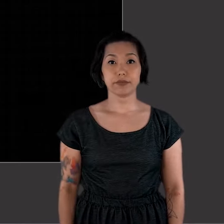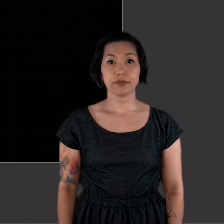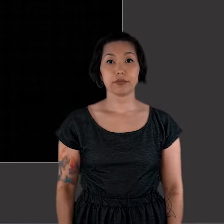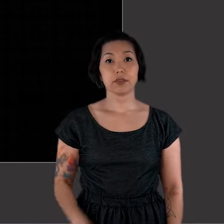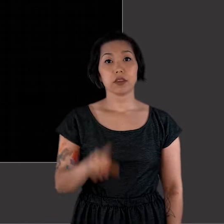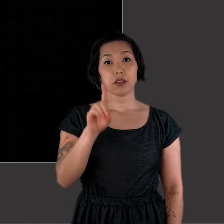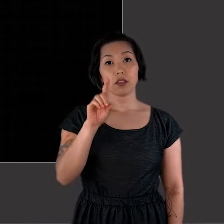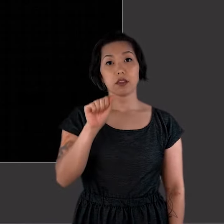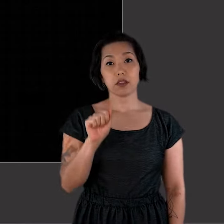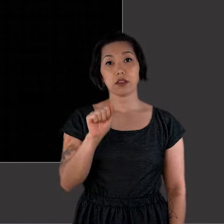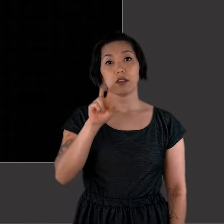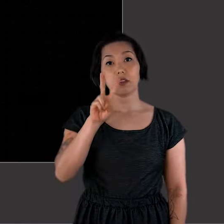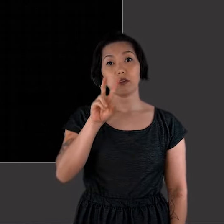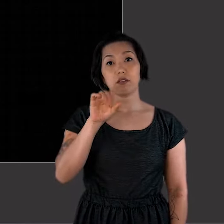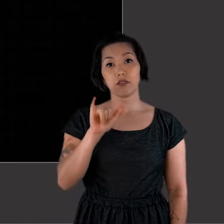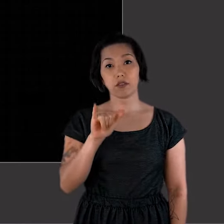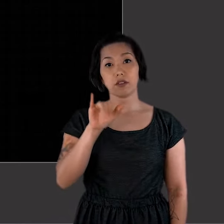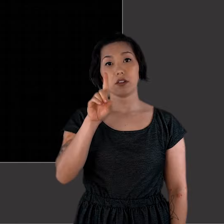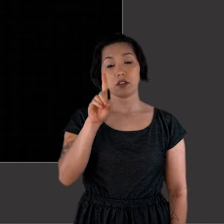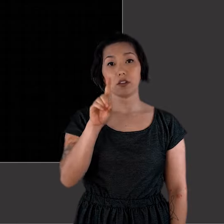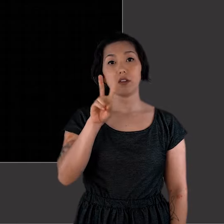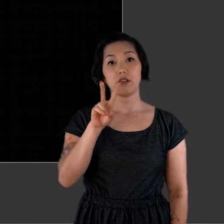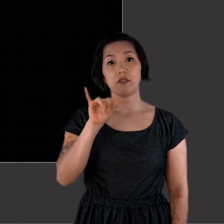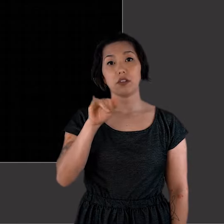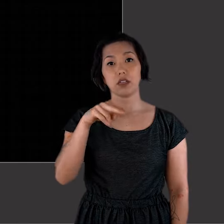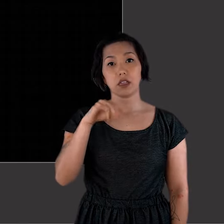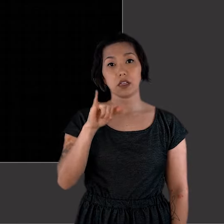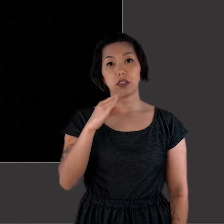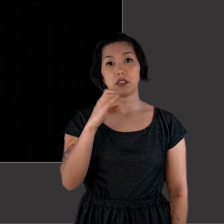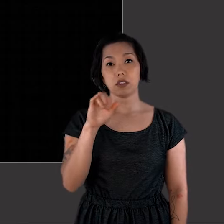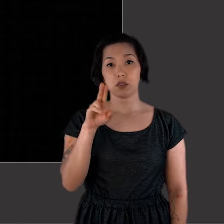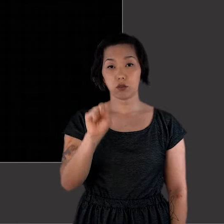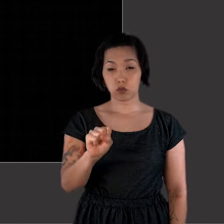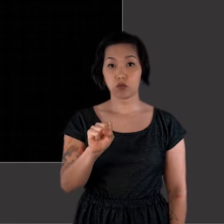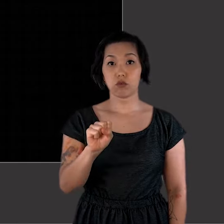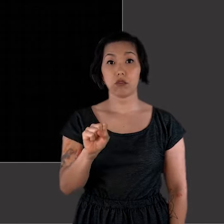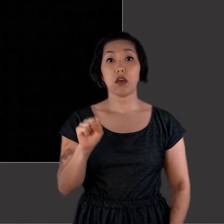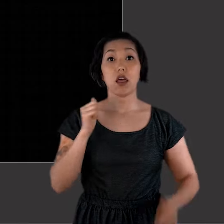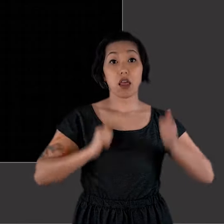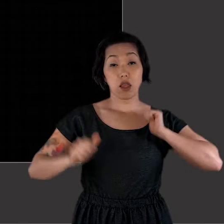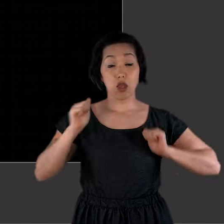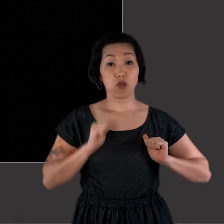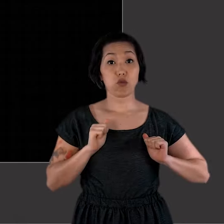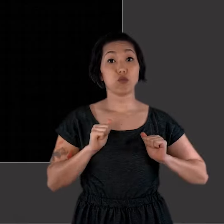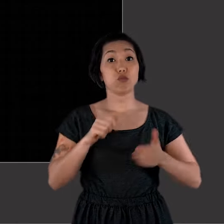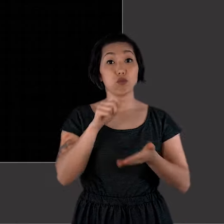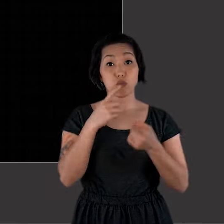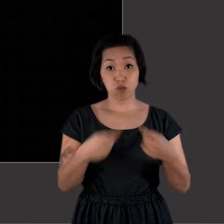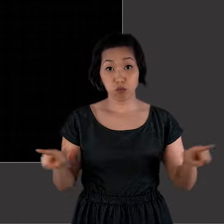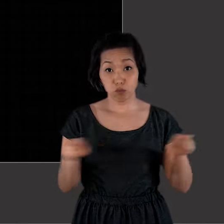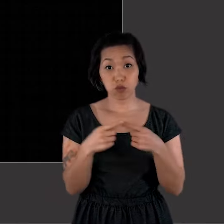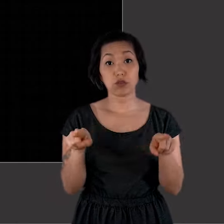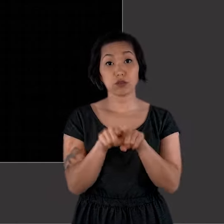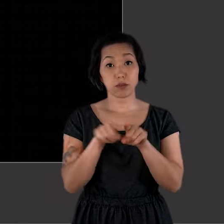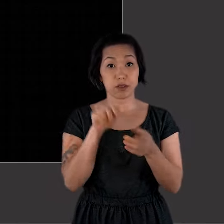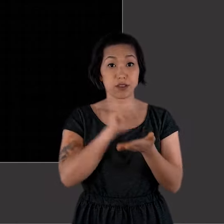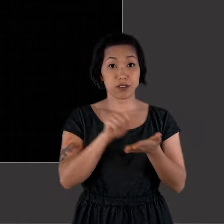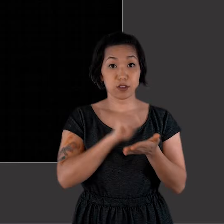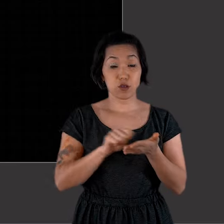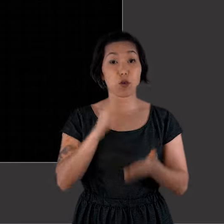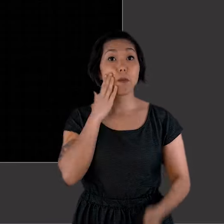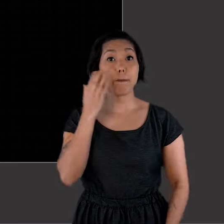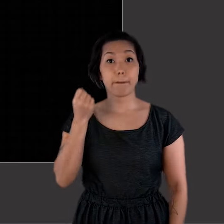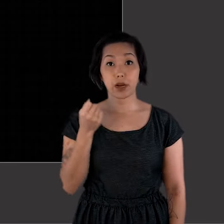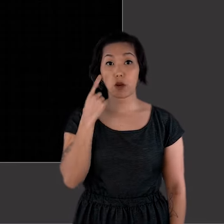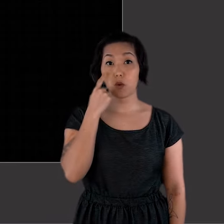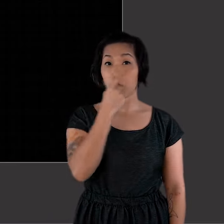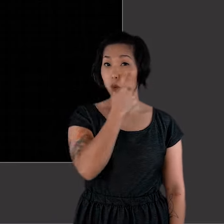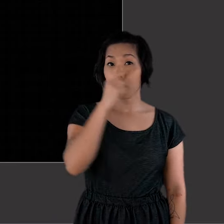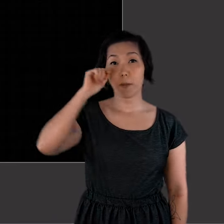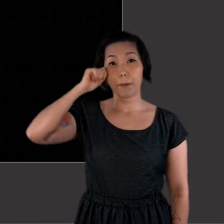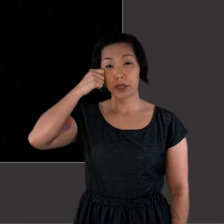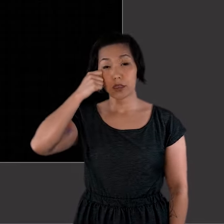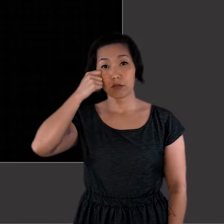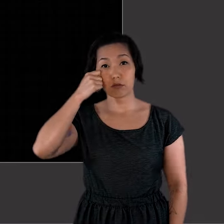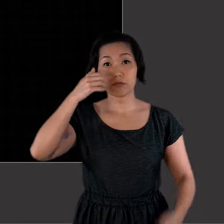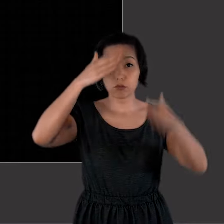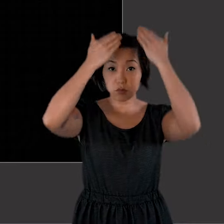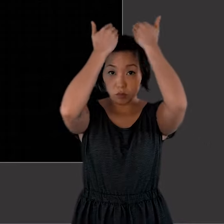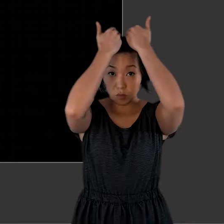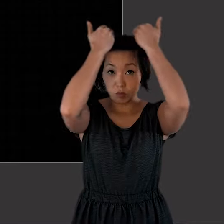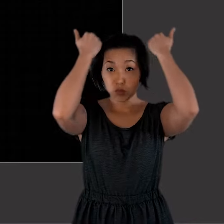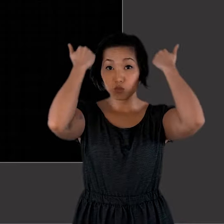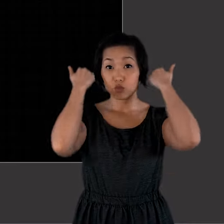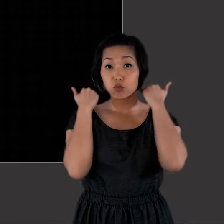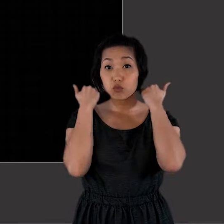Davyd Vinícius é ator, músico e escritor. Ele é branco tem olhos pretos, cabelos lisos e pretos na altura das orelhas que estão divididos para o lado.